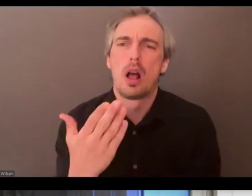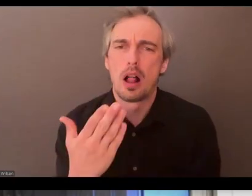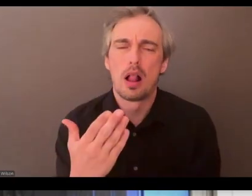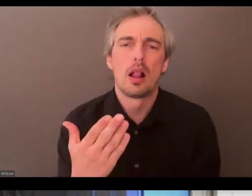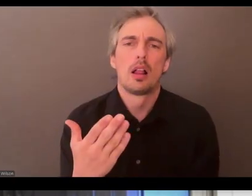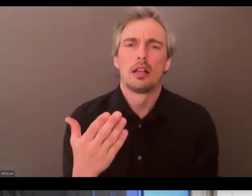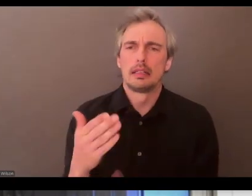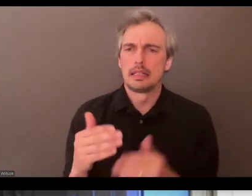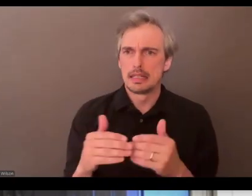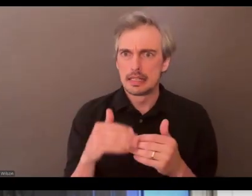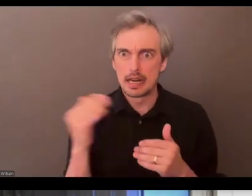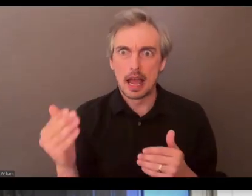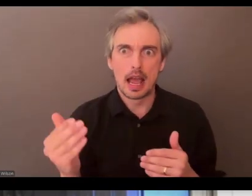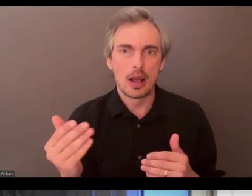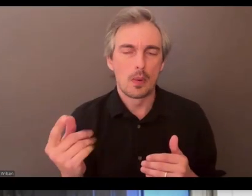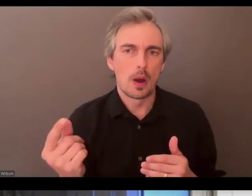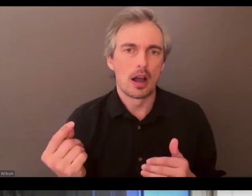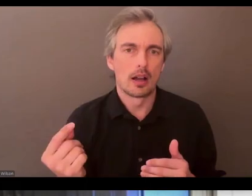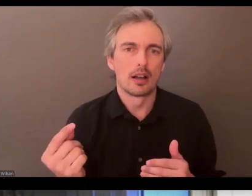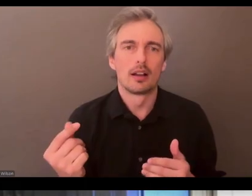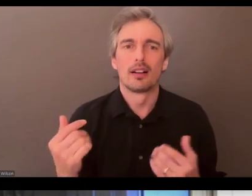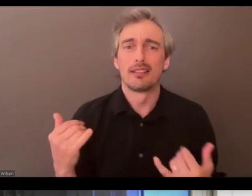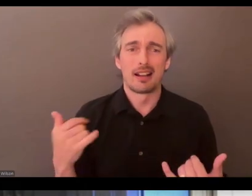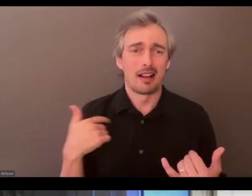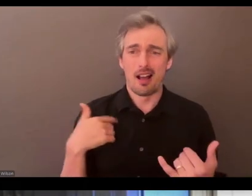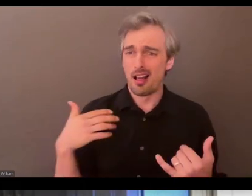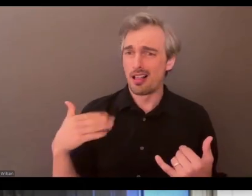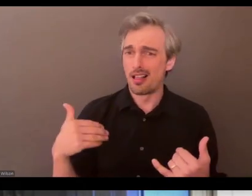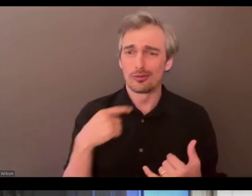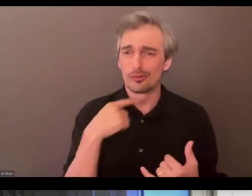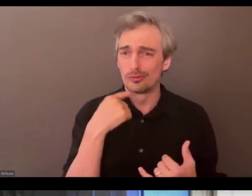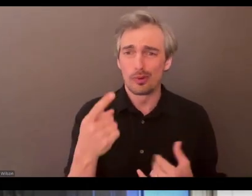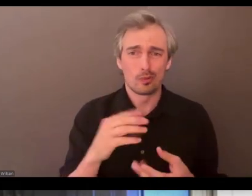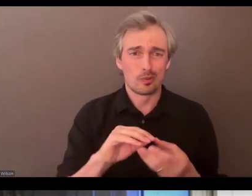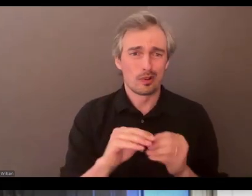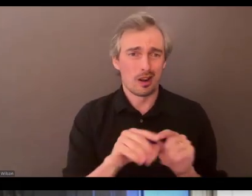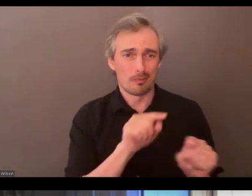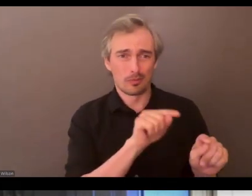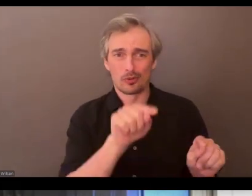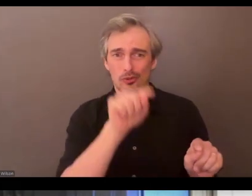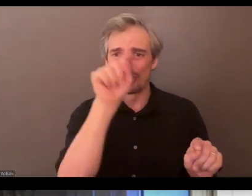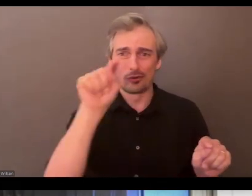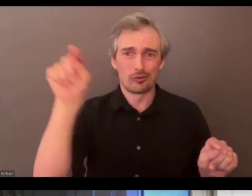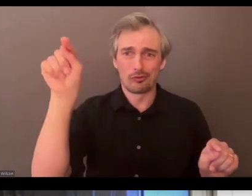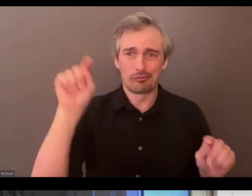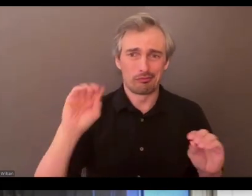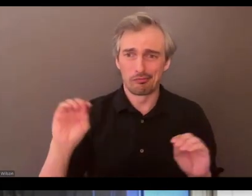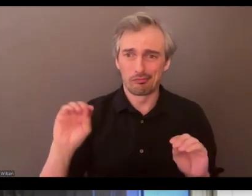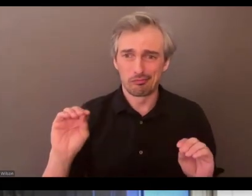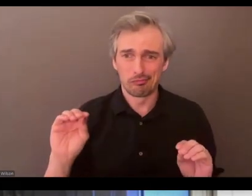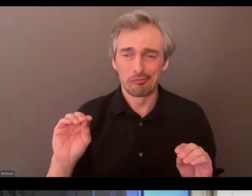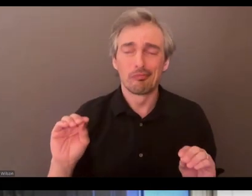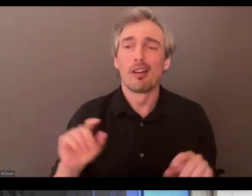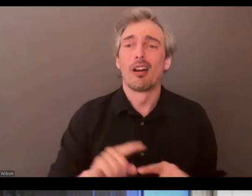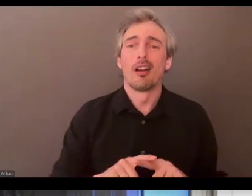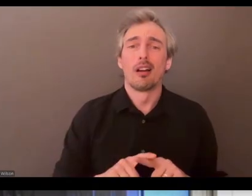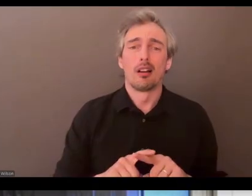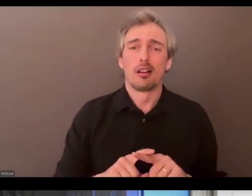でも、後で家に帰ったときに、私たちがスト ーリ ーを通じてエ ンゲ ージメントを 2倍以上にしたことを覚えているでしょう。